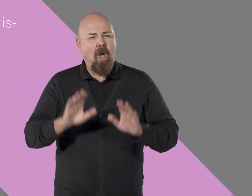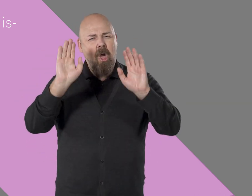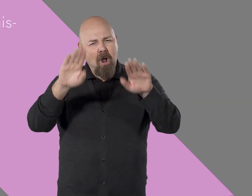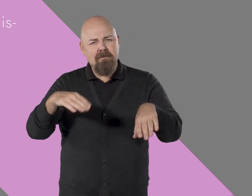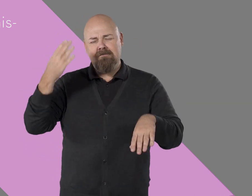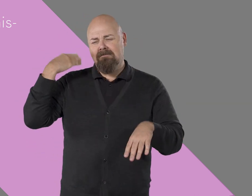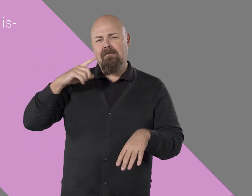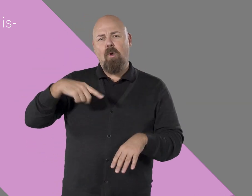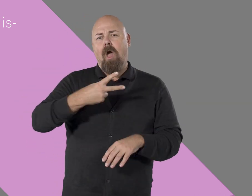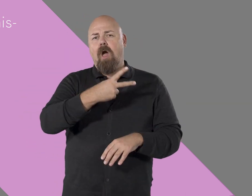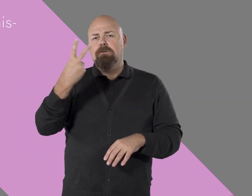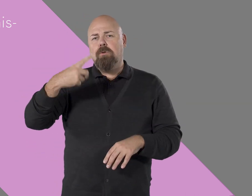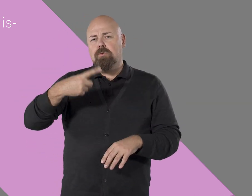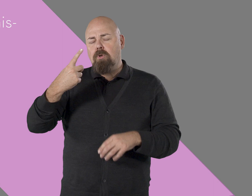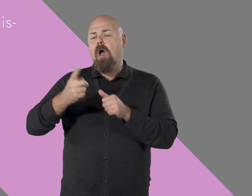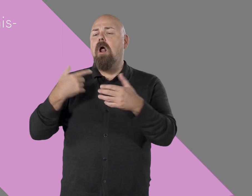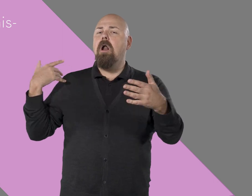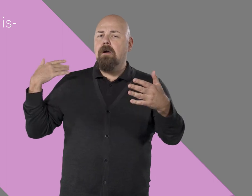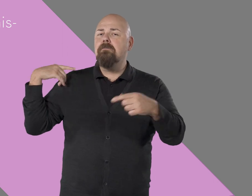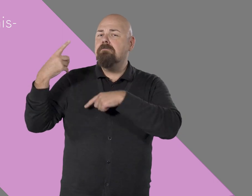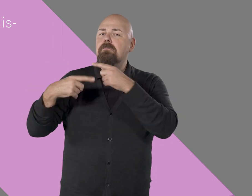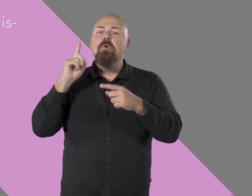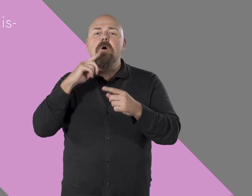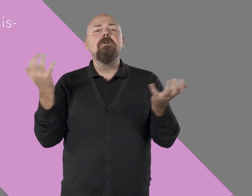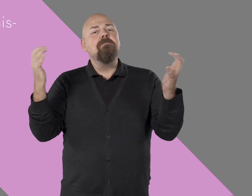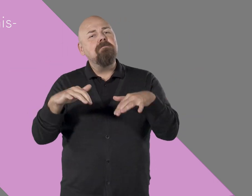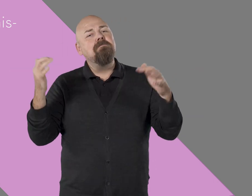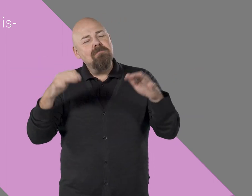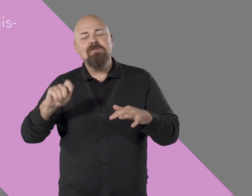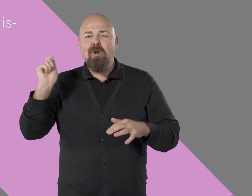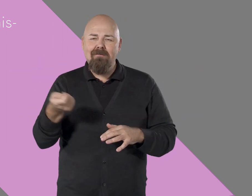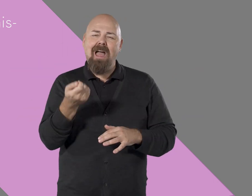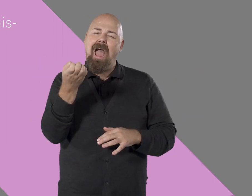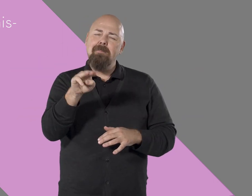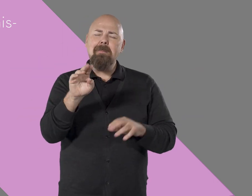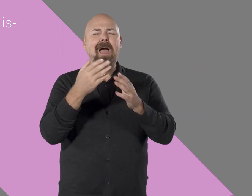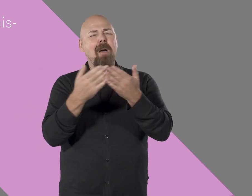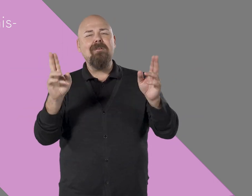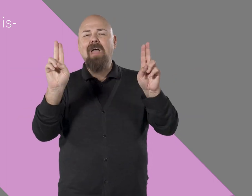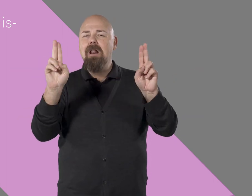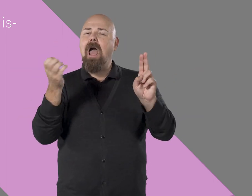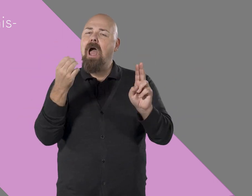Vaikka kuurot ovatkin kilpailleet golfin EM-tittelistä epävirallisesti -